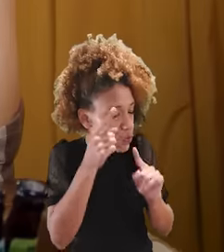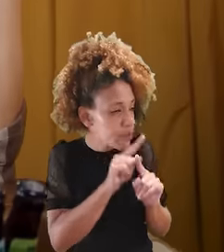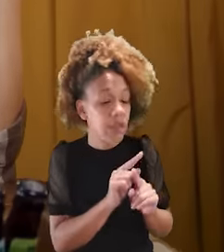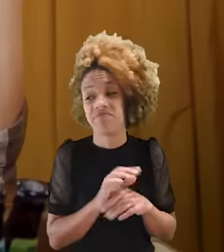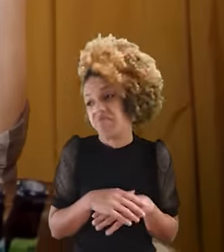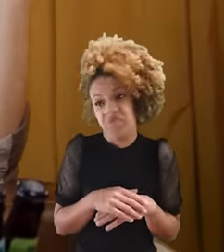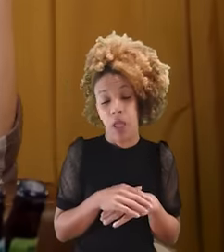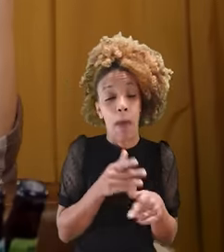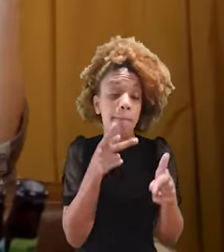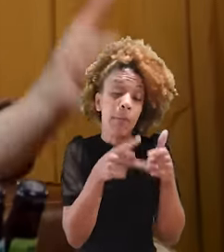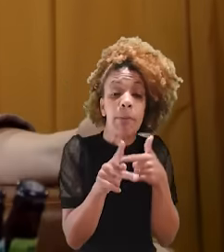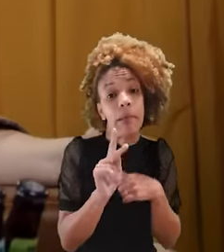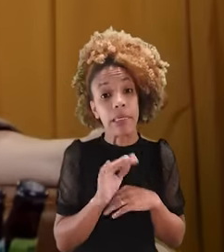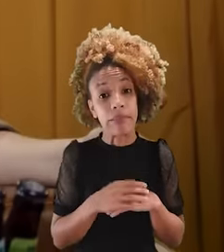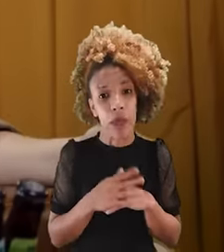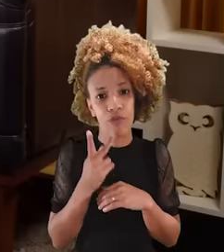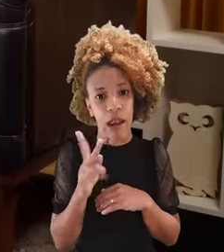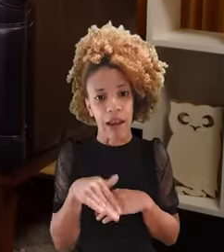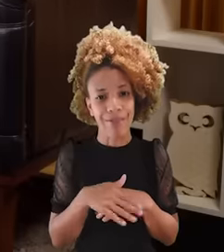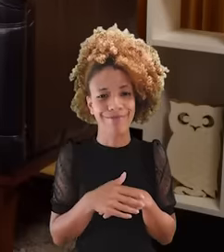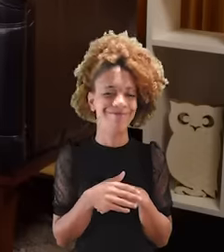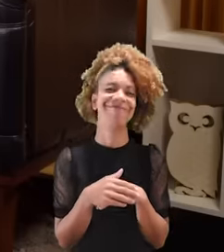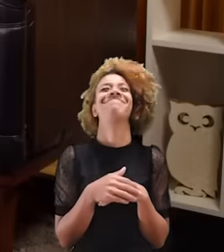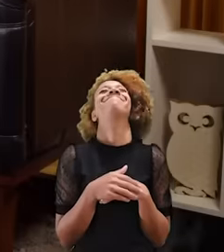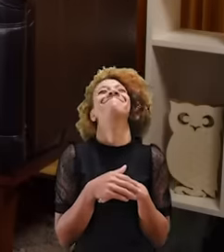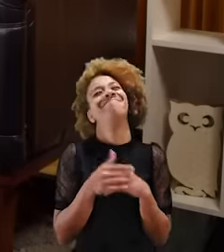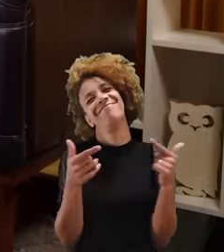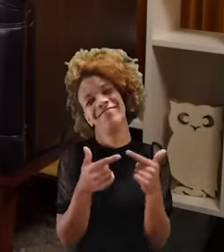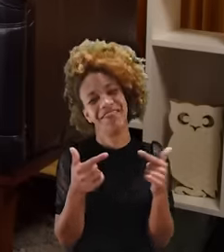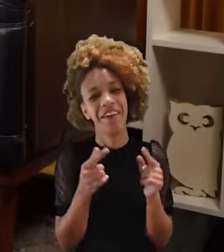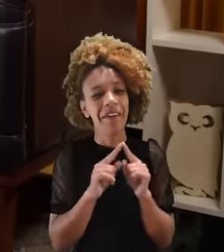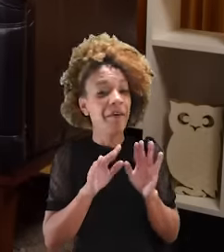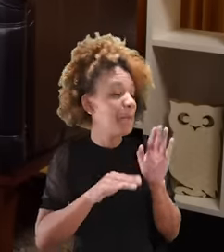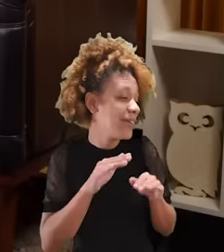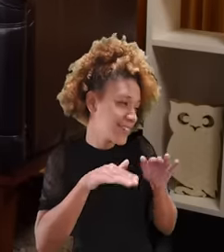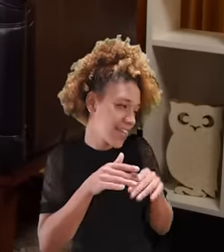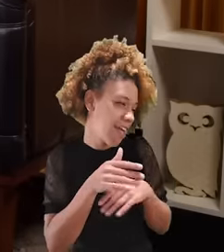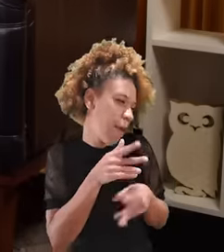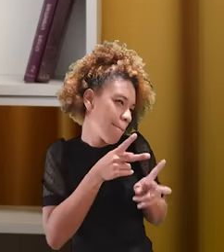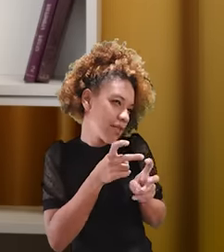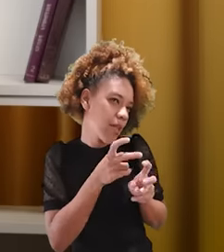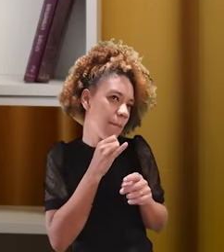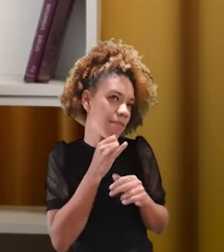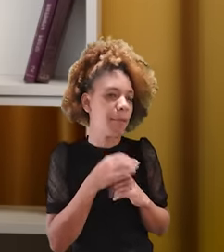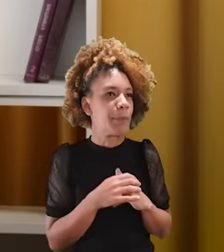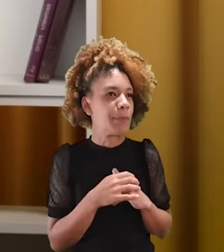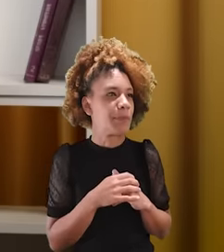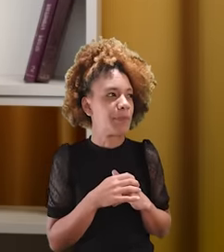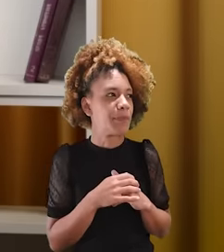o resto problema seu é porque às vezes eu acho assim às vezes eu vejo assim ah eu vejo muito